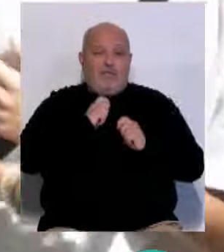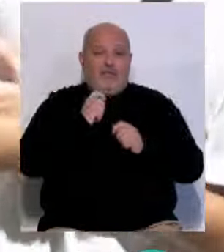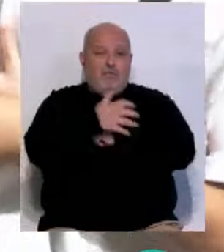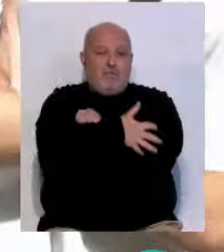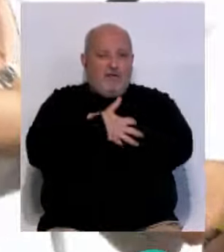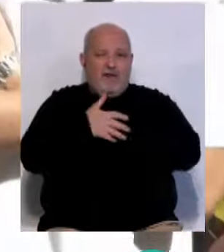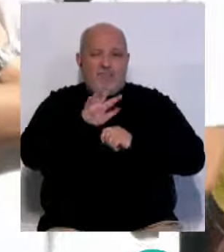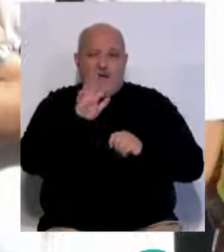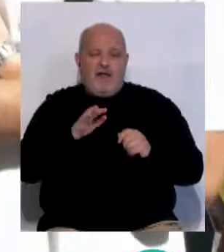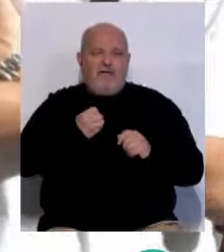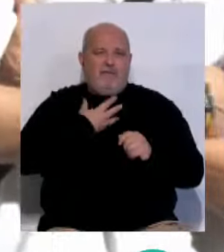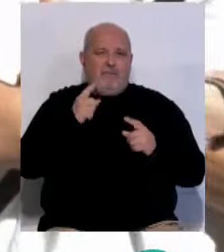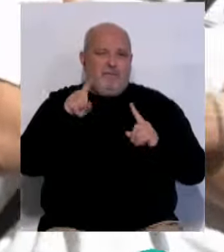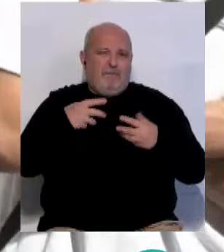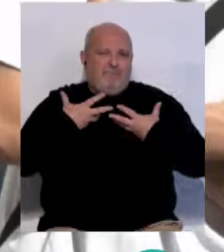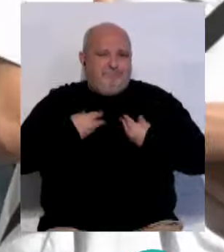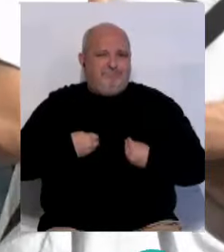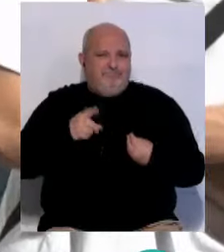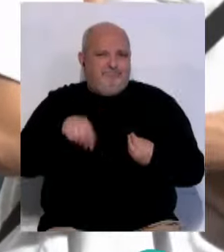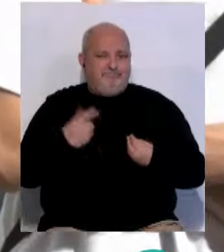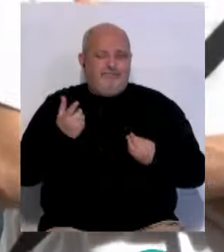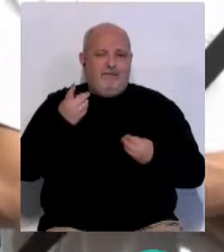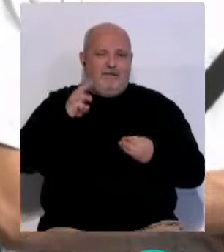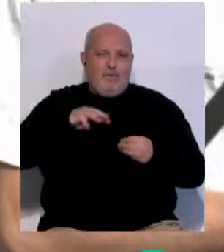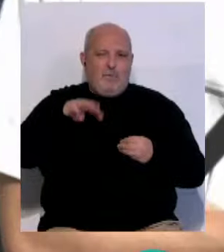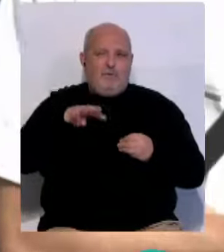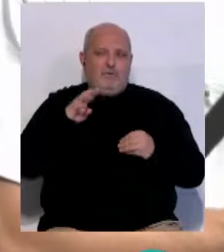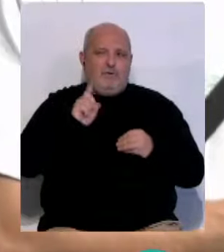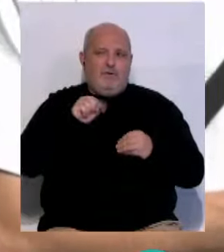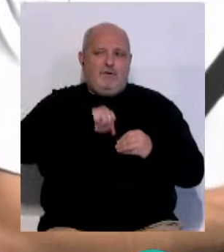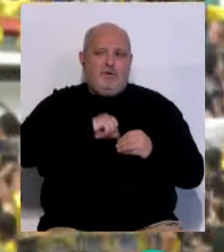al equipo durante las últimas eh tres cuat meses Pues la verdad que no invita a ese optimismo Es